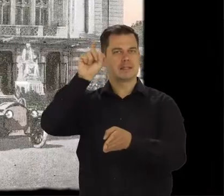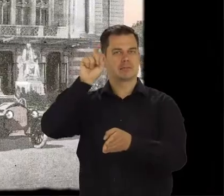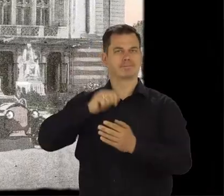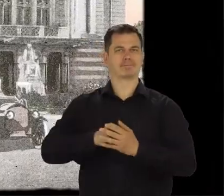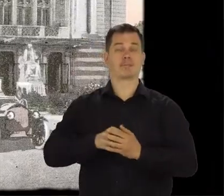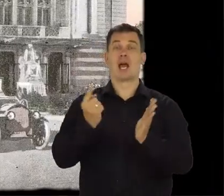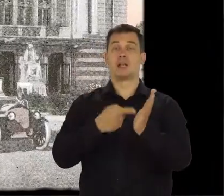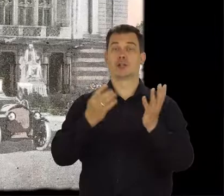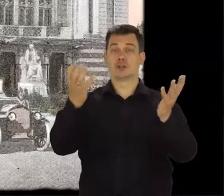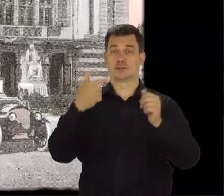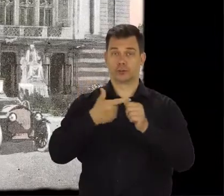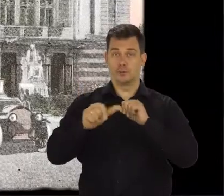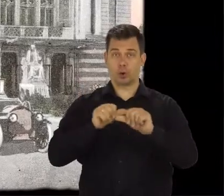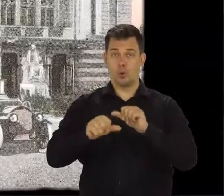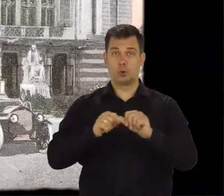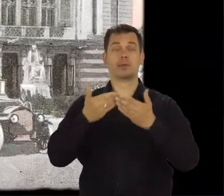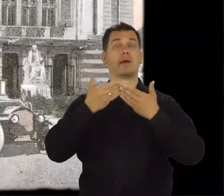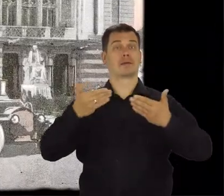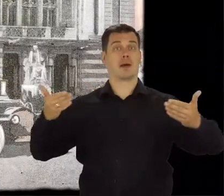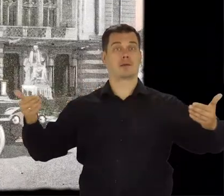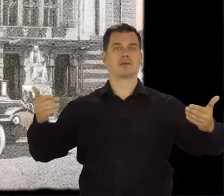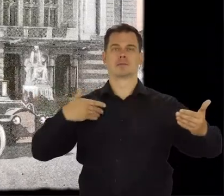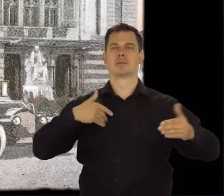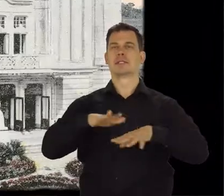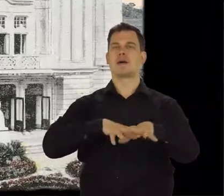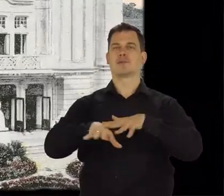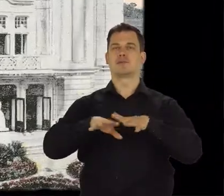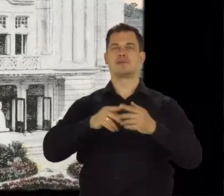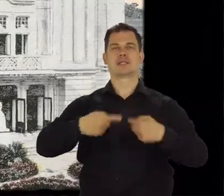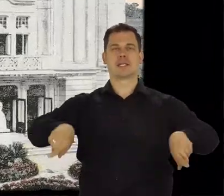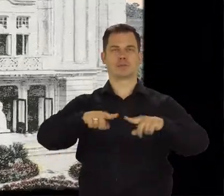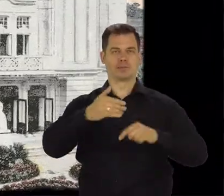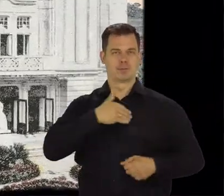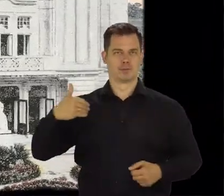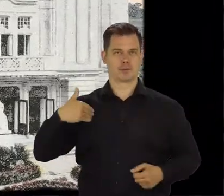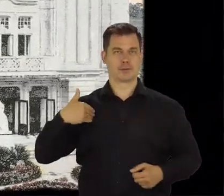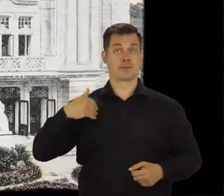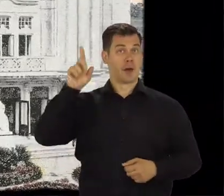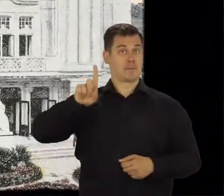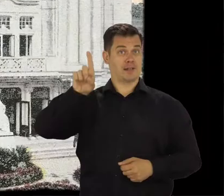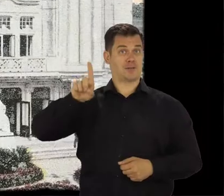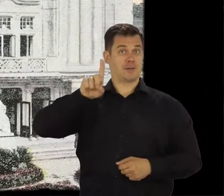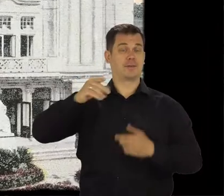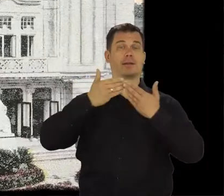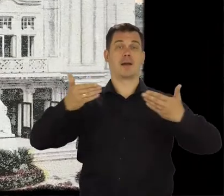W 1920 roku Teatr przyjął zawodowy zespół polski. Otwarcie Państwowego Teatru Narodowego w Toruniu